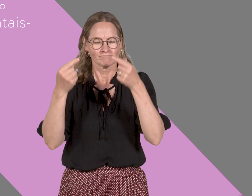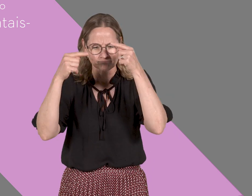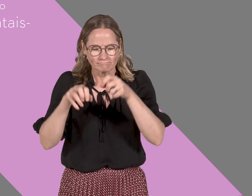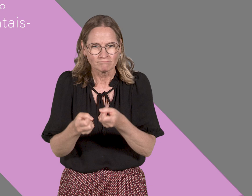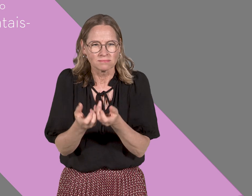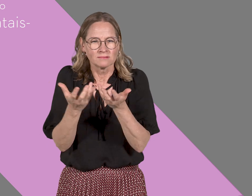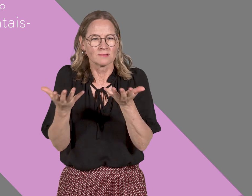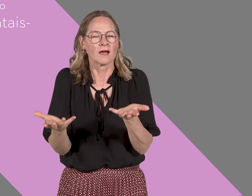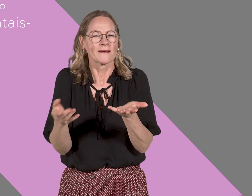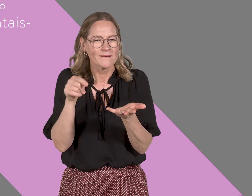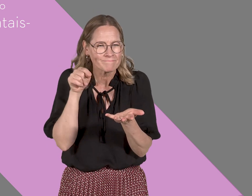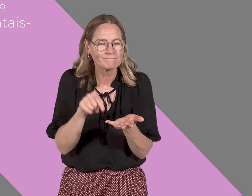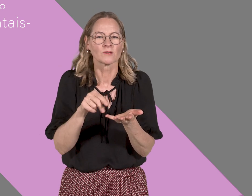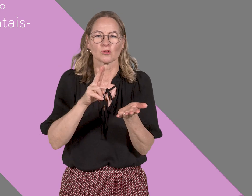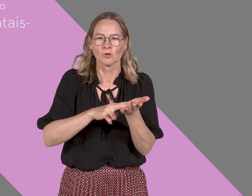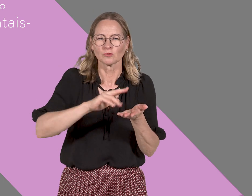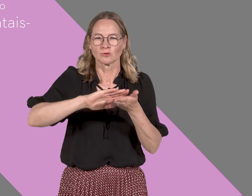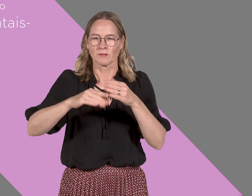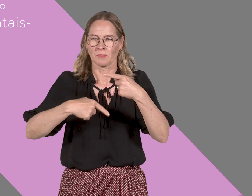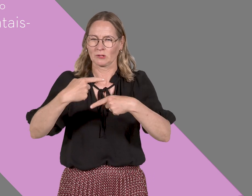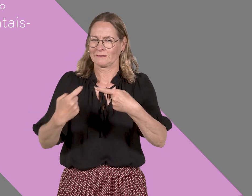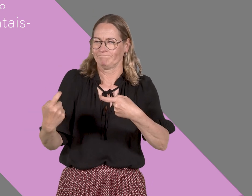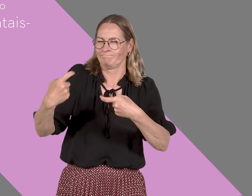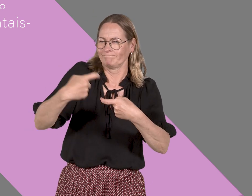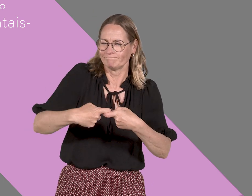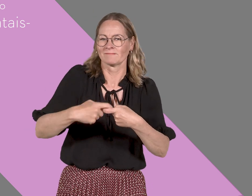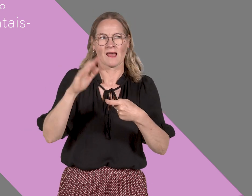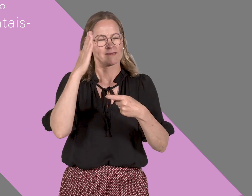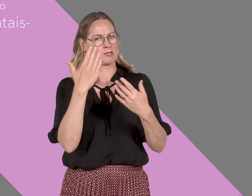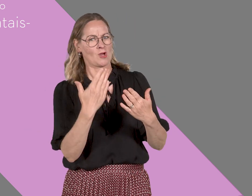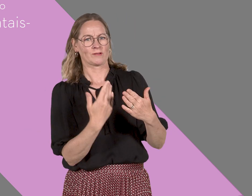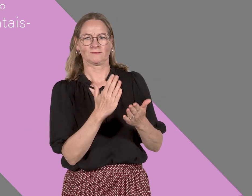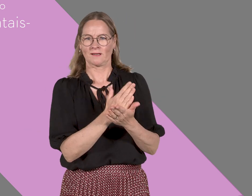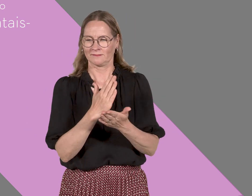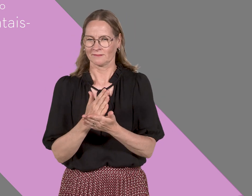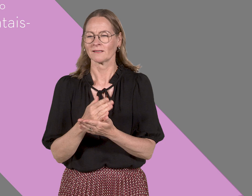pureutuu totuus- ja sovintoprosessin kannalta ajankohtaiseen asiaan: